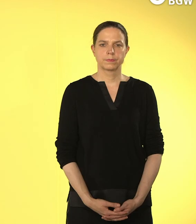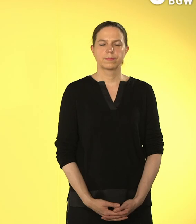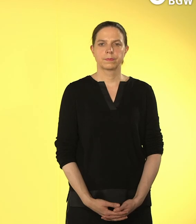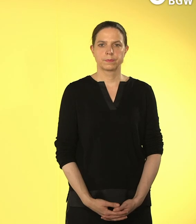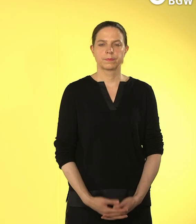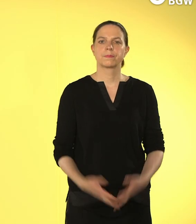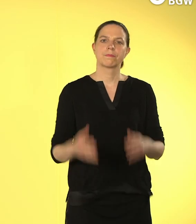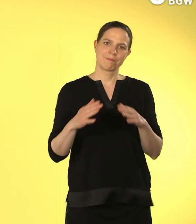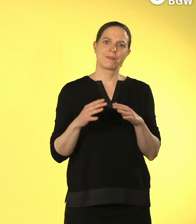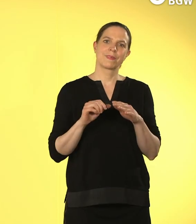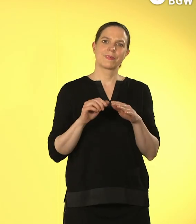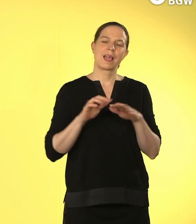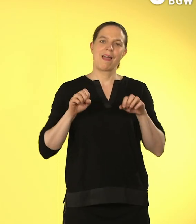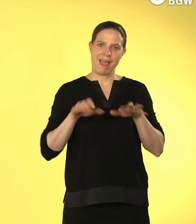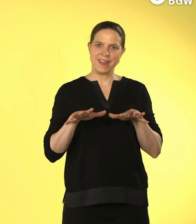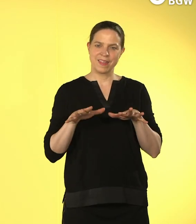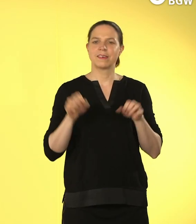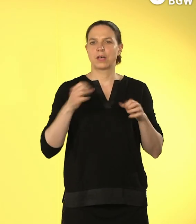Die Hände werden unter dieses Schwarzlicht gehalten.